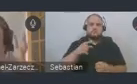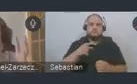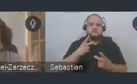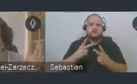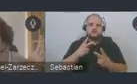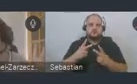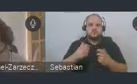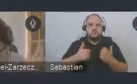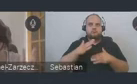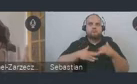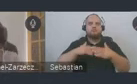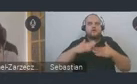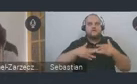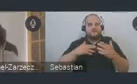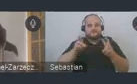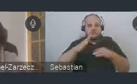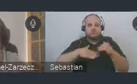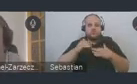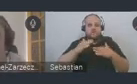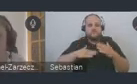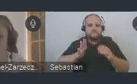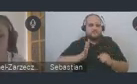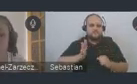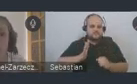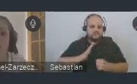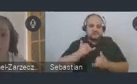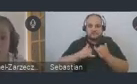Potem, jeżeli te zajęcia będą miały jakąś cykliczność,